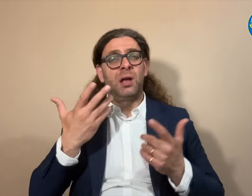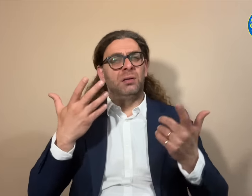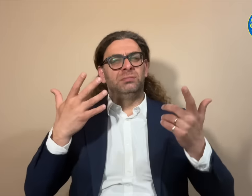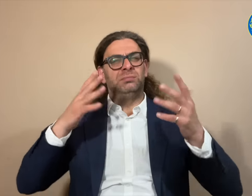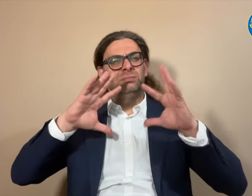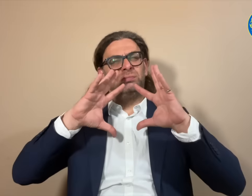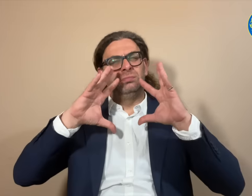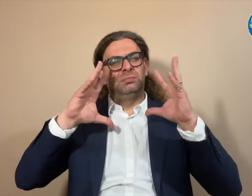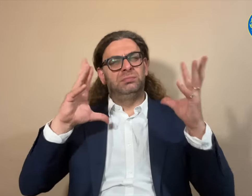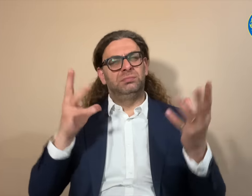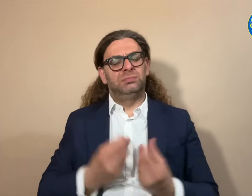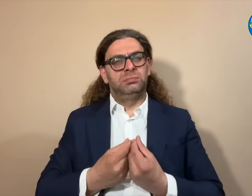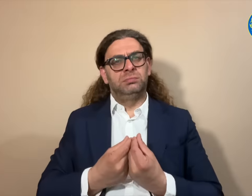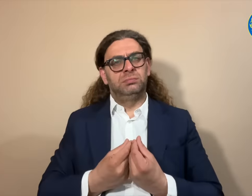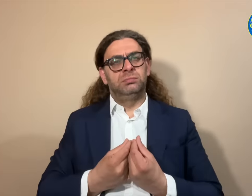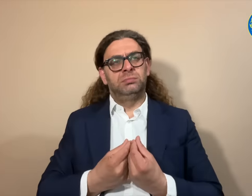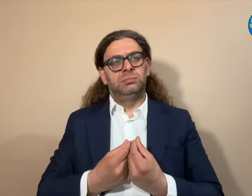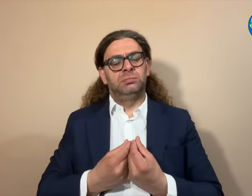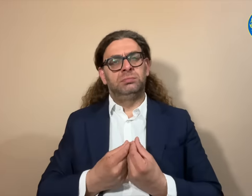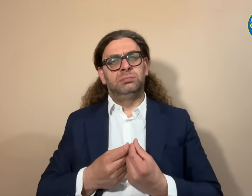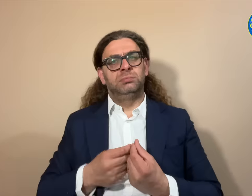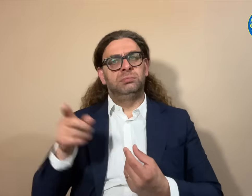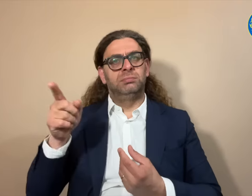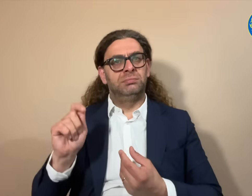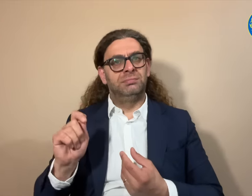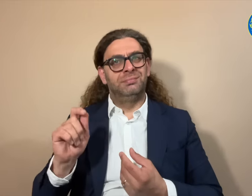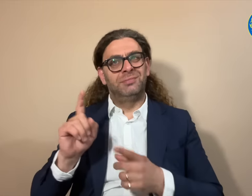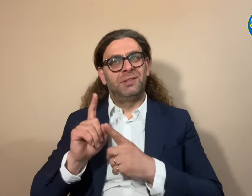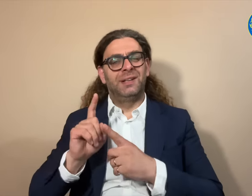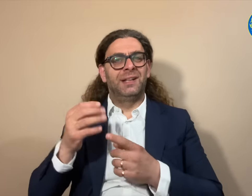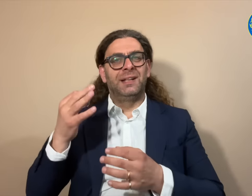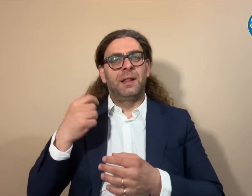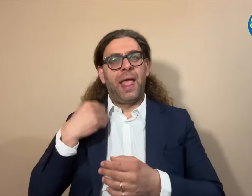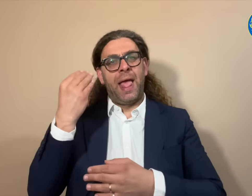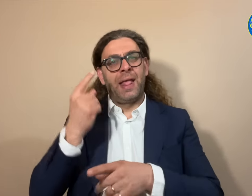Che la condanna dell'ENS a tale pagamento comporti contentezza da parte di alcuni, esultanza, approvazione,